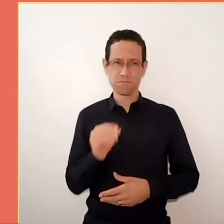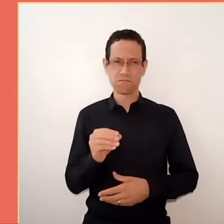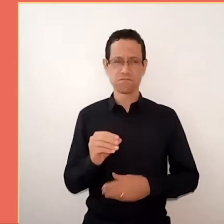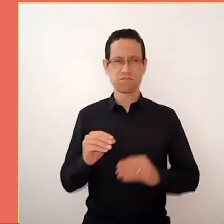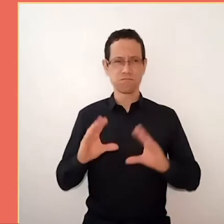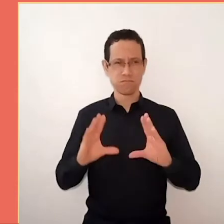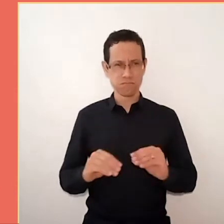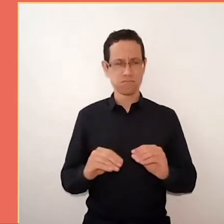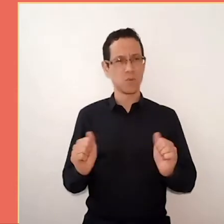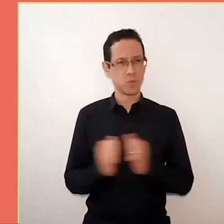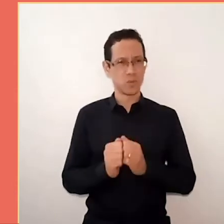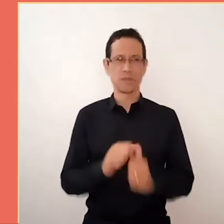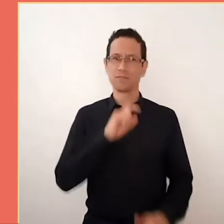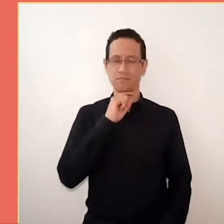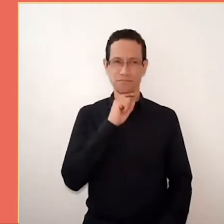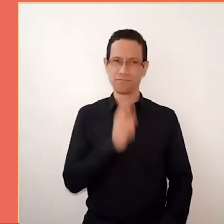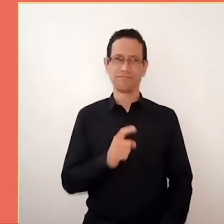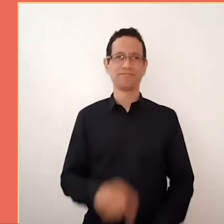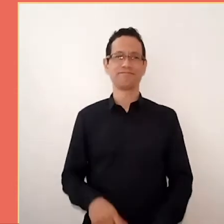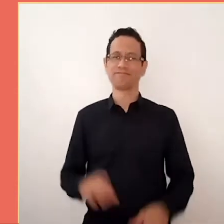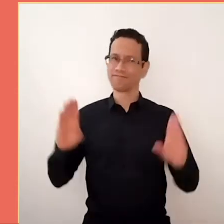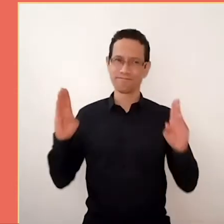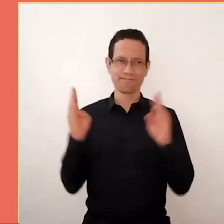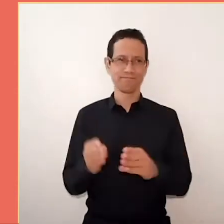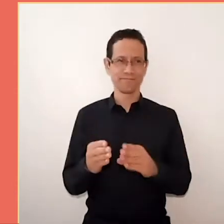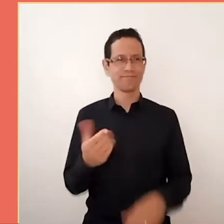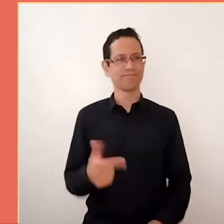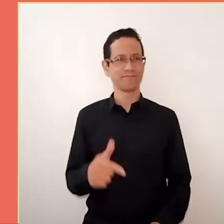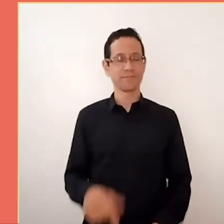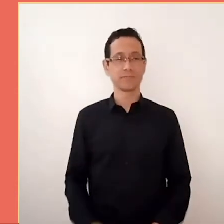Talvez porque essa sociedade livre e essa educação transformadora